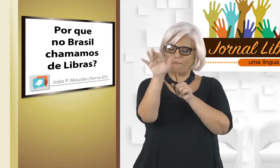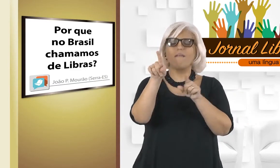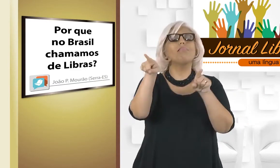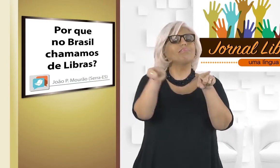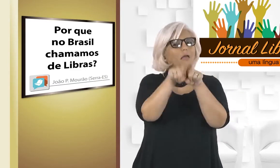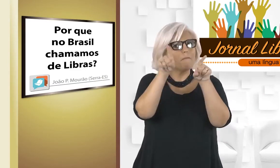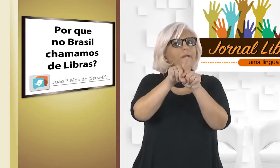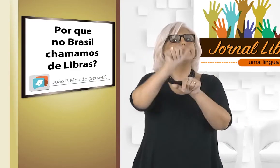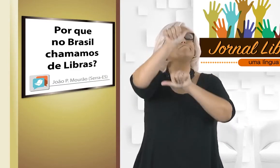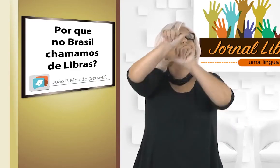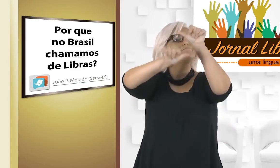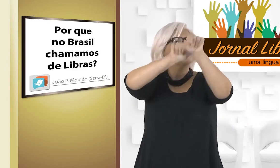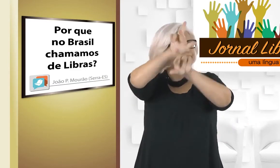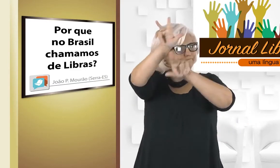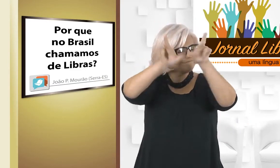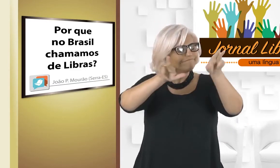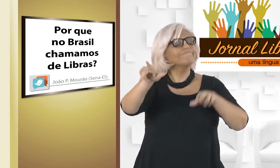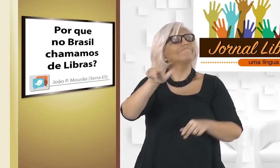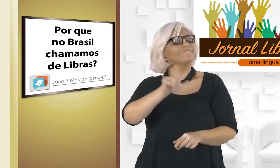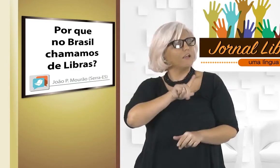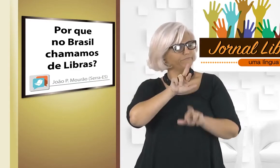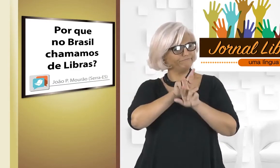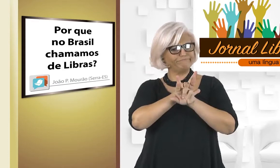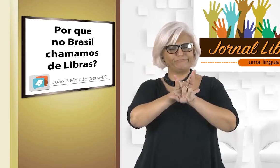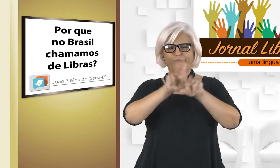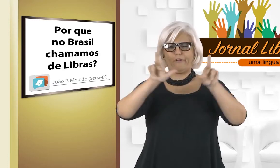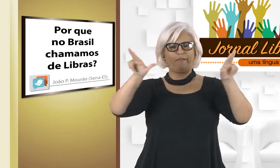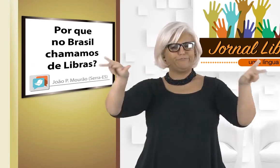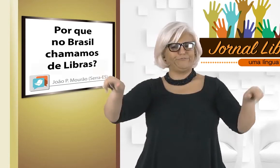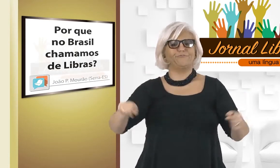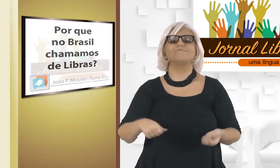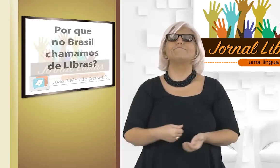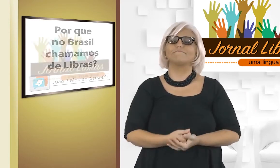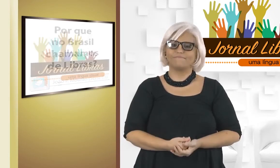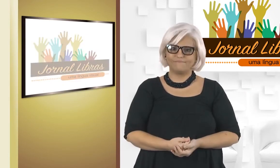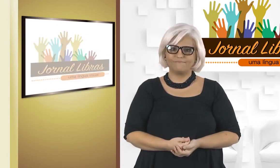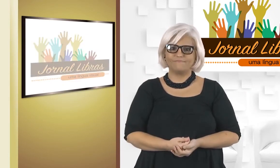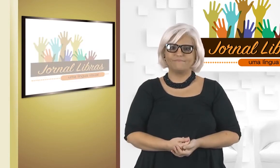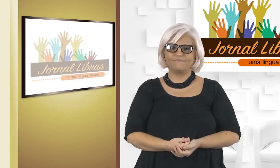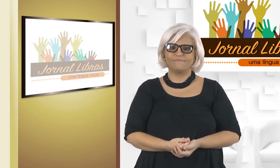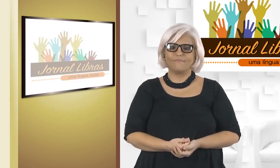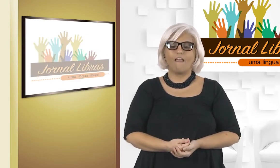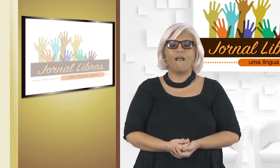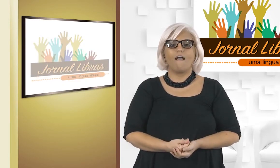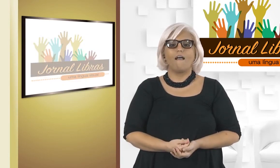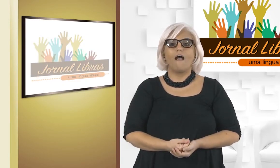Os alfabetos também mudam, cada país tem seu próprio também.